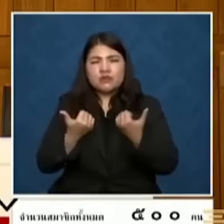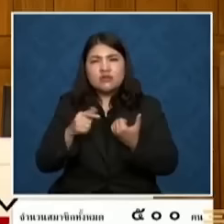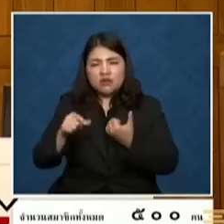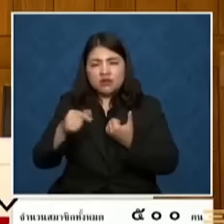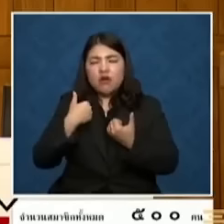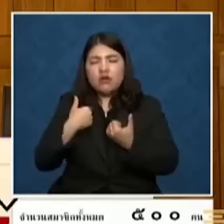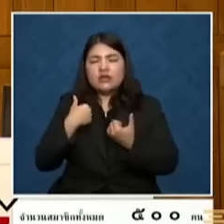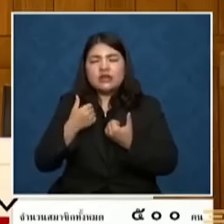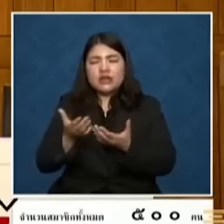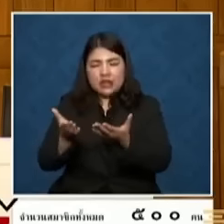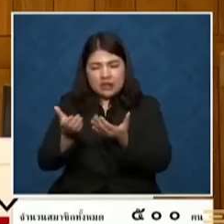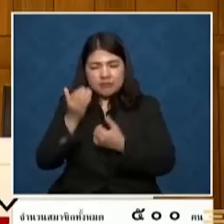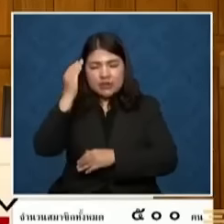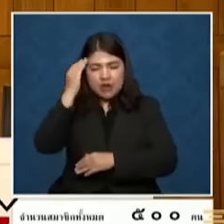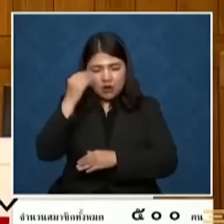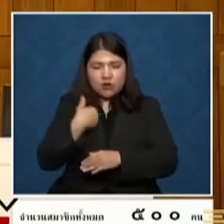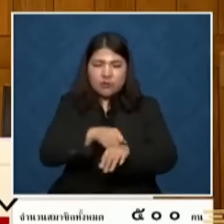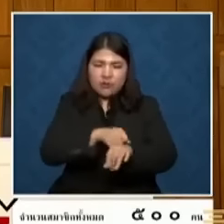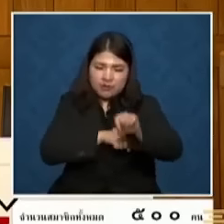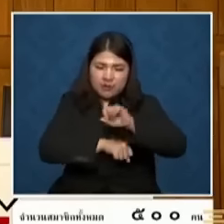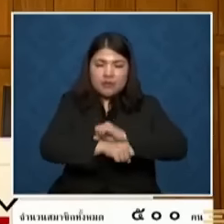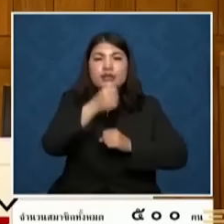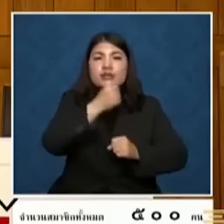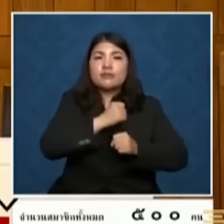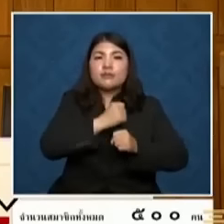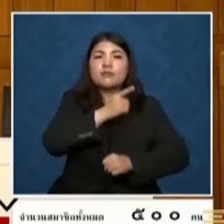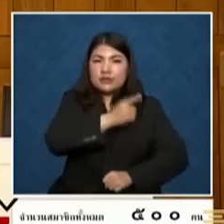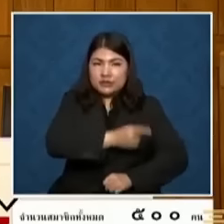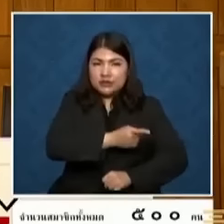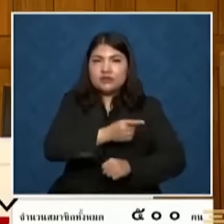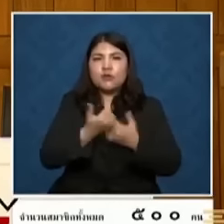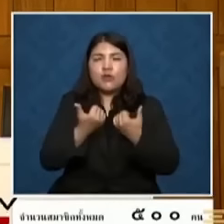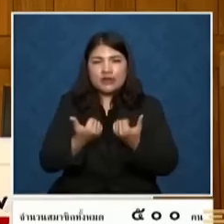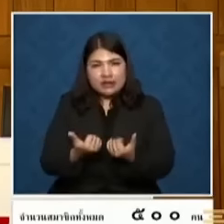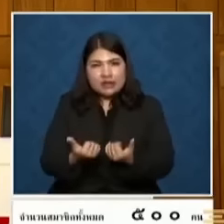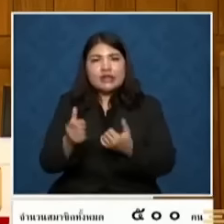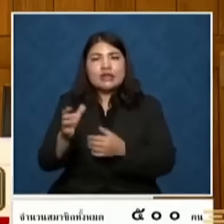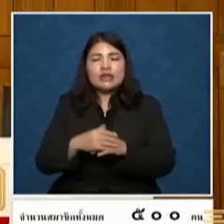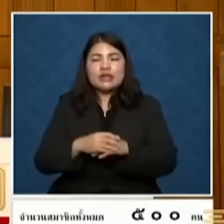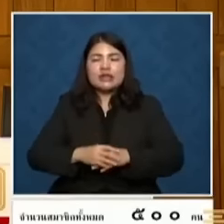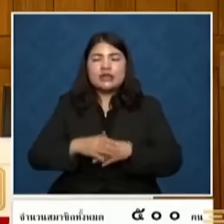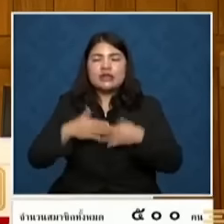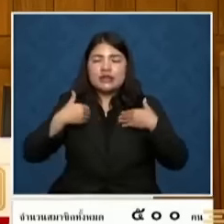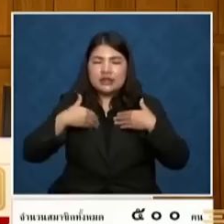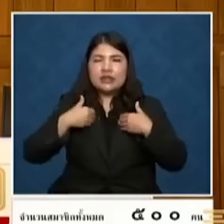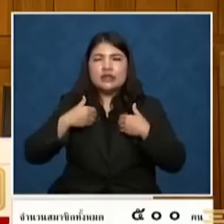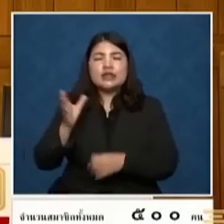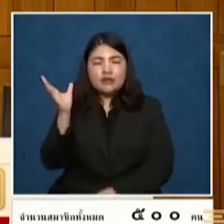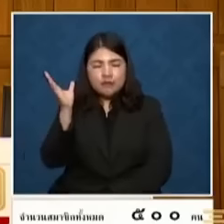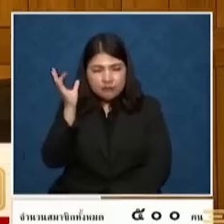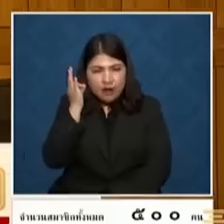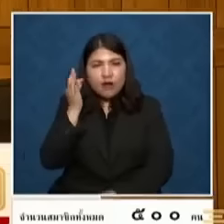รัฐบาลใหม่ก็ต้องเข้ามาแตะมือรับงานต่อ เนื่องกันไปทันทีไม่ให้งานขาดตอดงานไหน